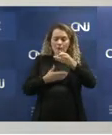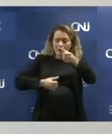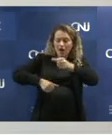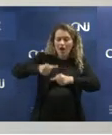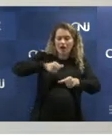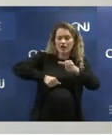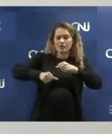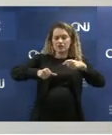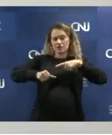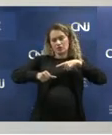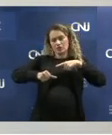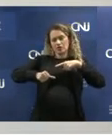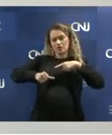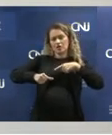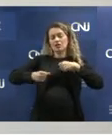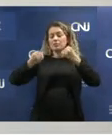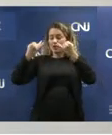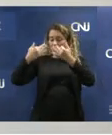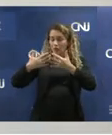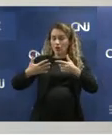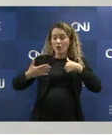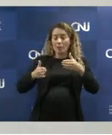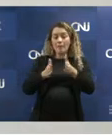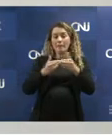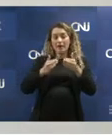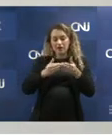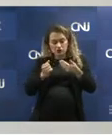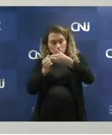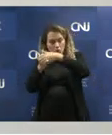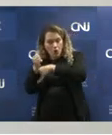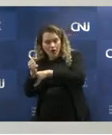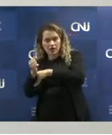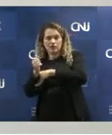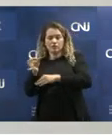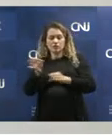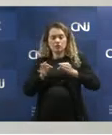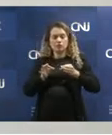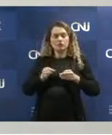E a razão pela qual a defesa requer o arquivamento de plano do presente feito. Muito obrigado!